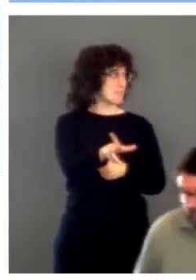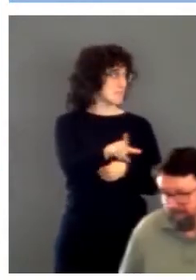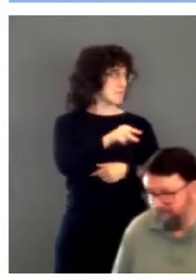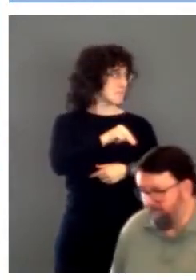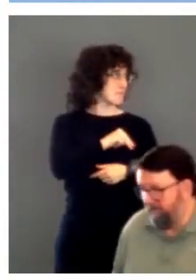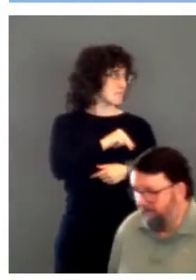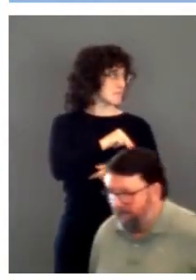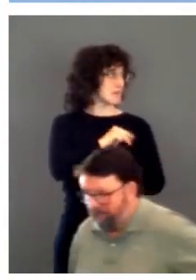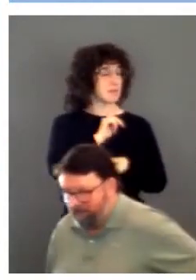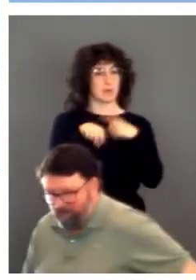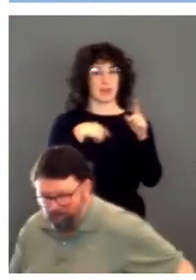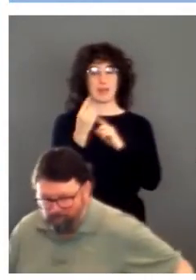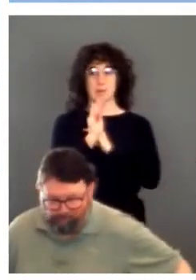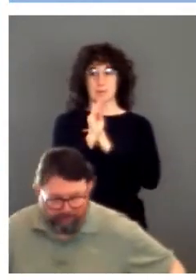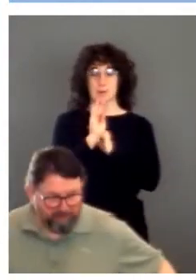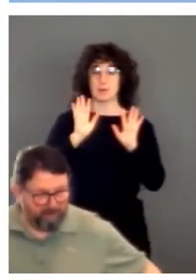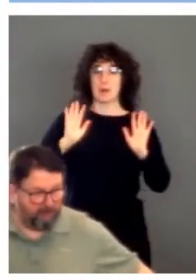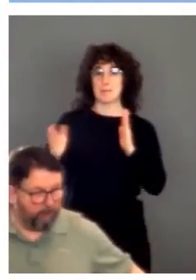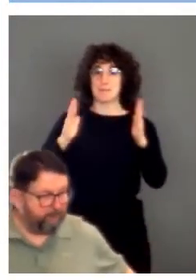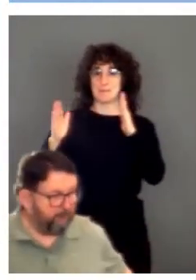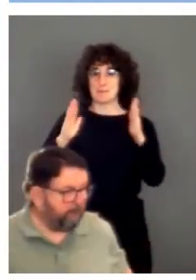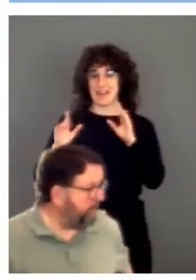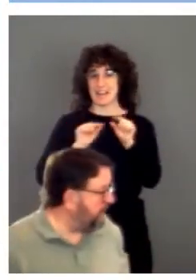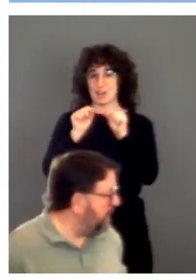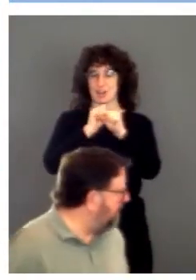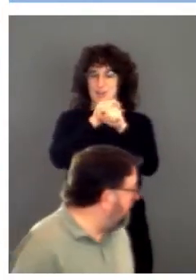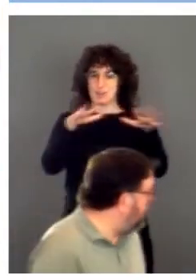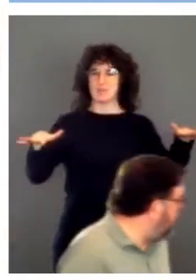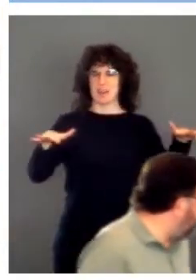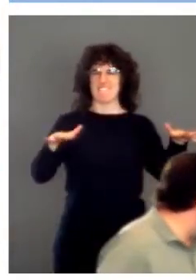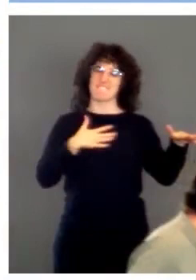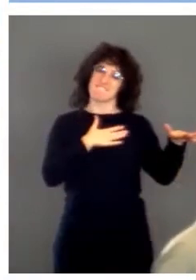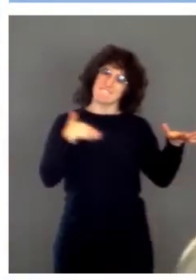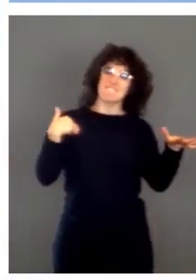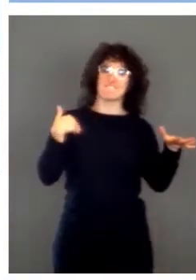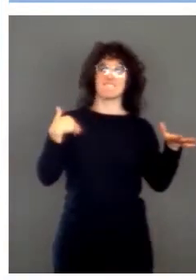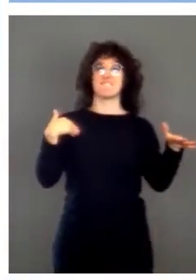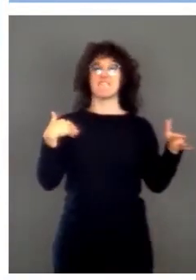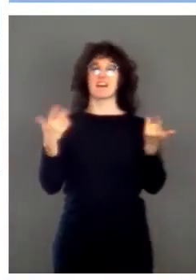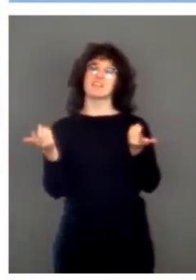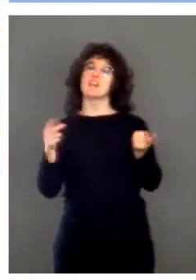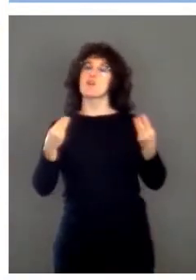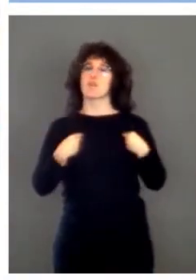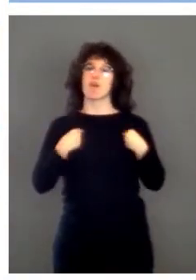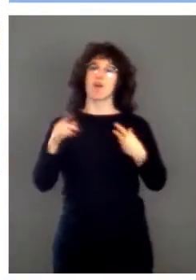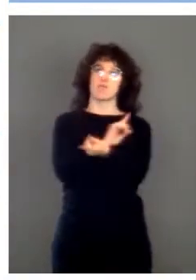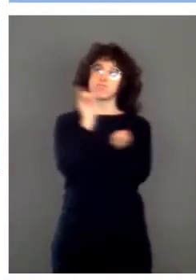preguntamos y es caso pero en la pandemia decidió dar un giro total A su vida y decidió emprender en el mundo de la ingeniería Y de la mecatrónica